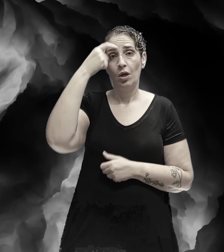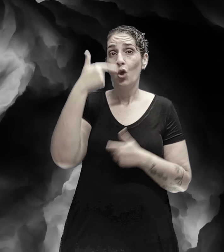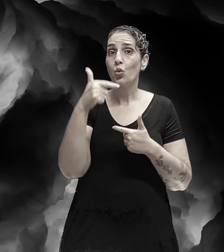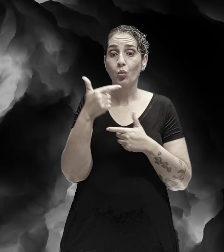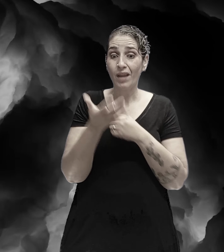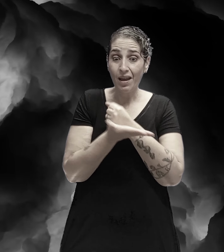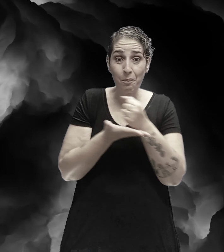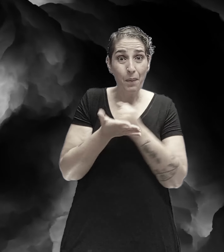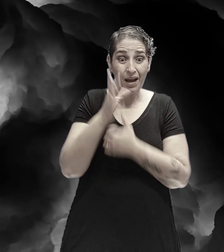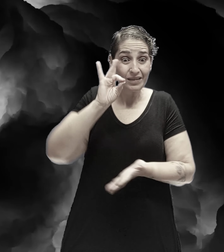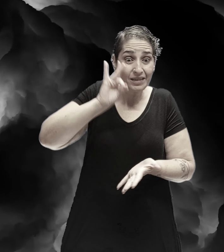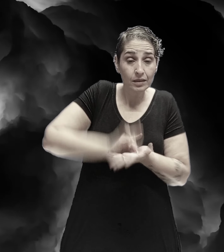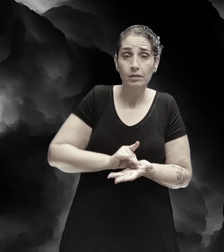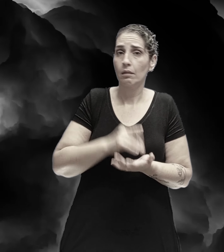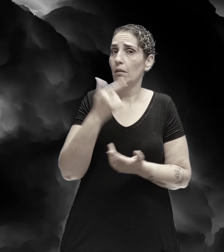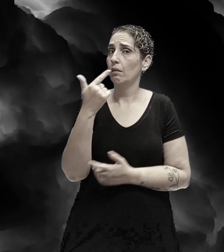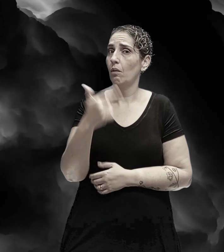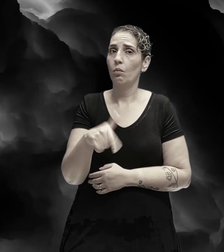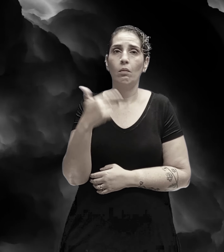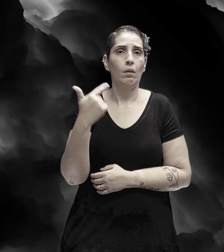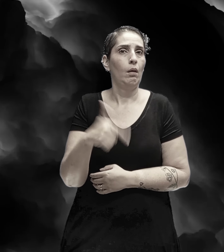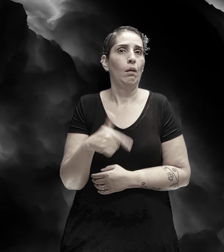sem essência verdadeira.